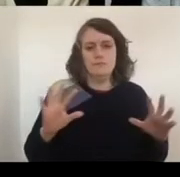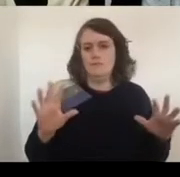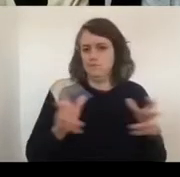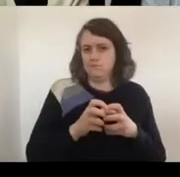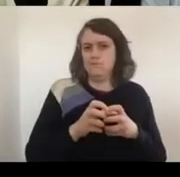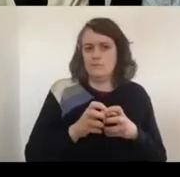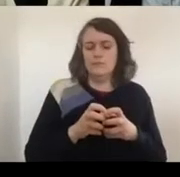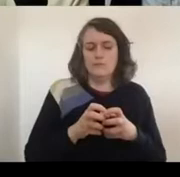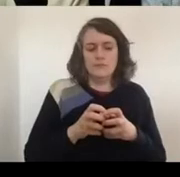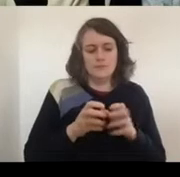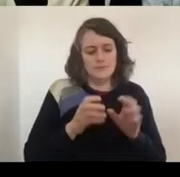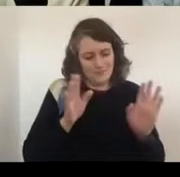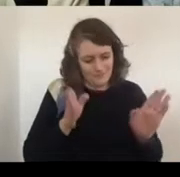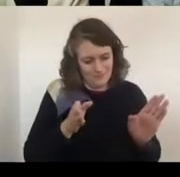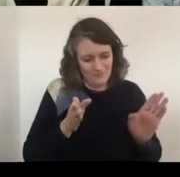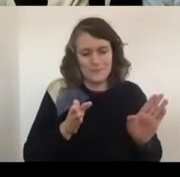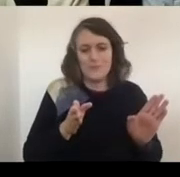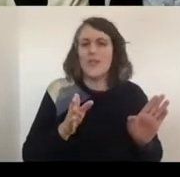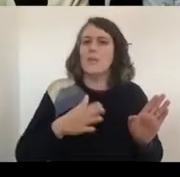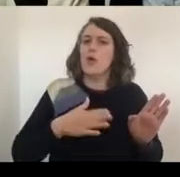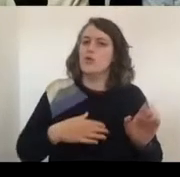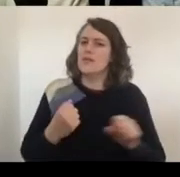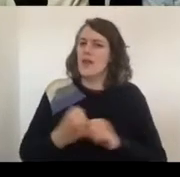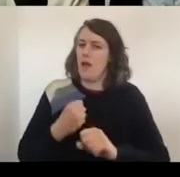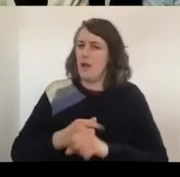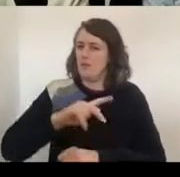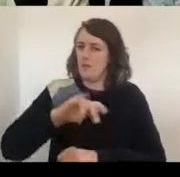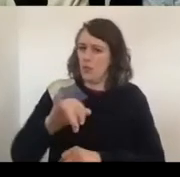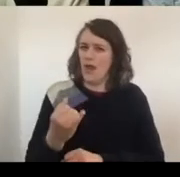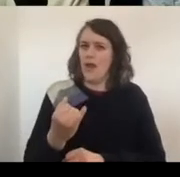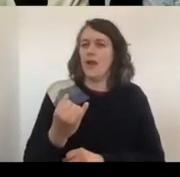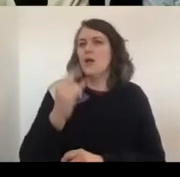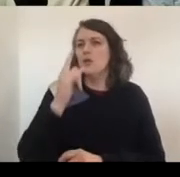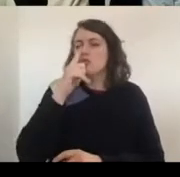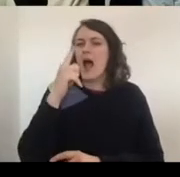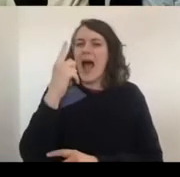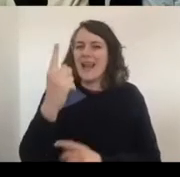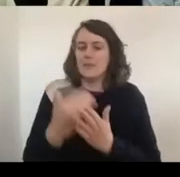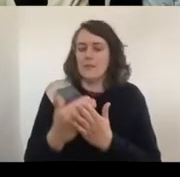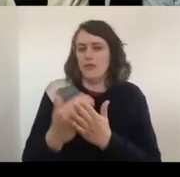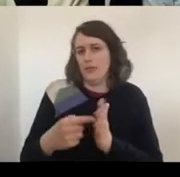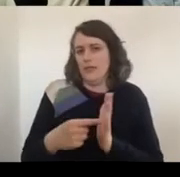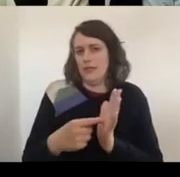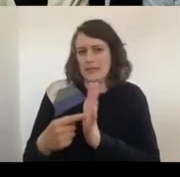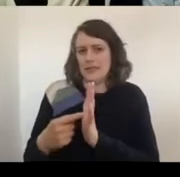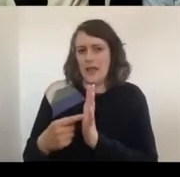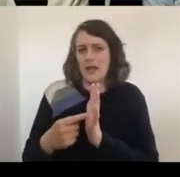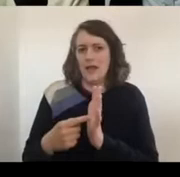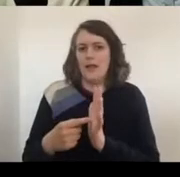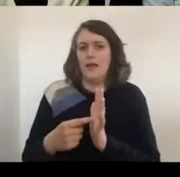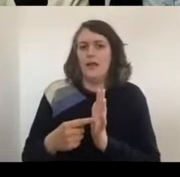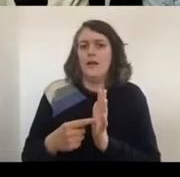verstehen wir diese Arbeit als ein Beispiel, wie es gelingt und wo auch die Schwierigkeiten